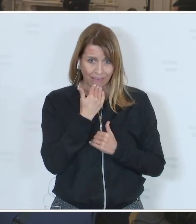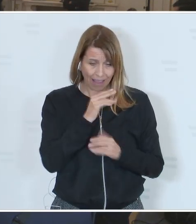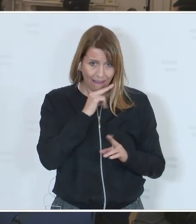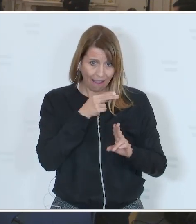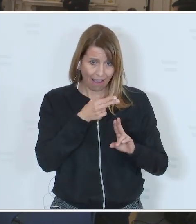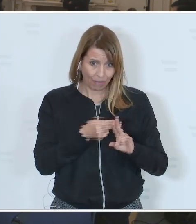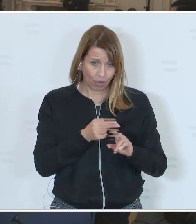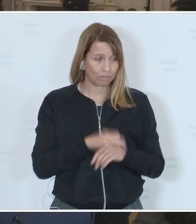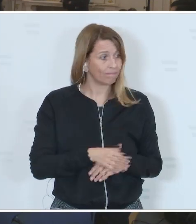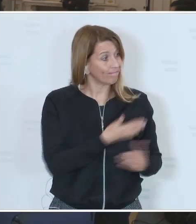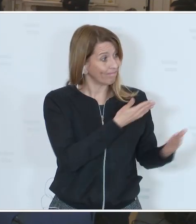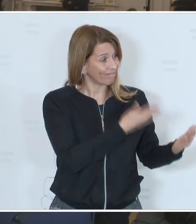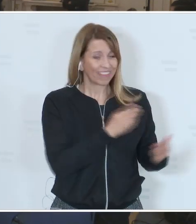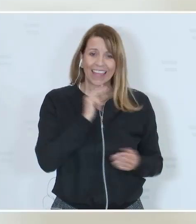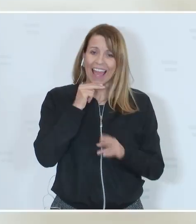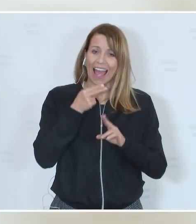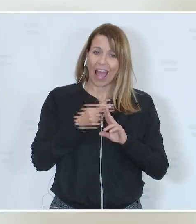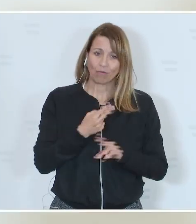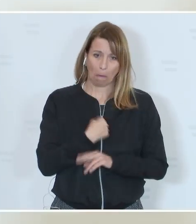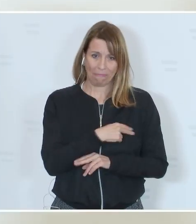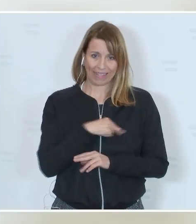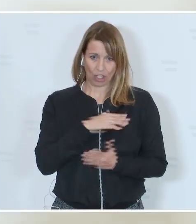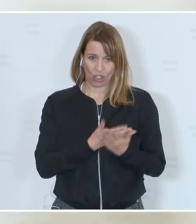Premierminister Robert Abela: Ich werde auf Maltesisch antworten.